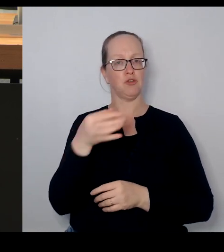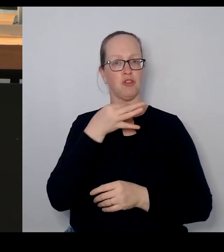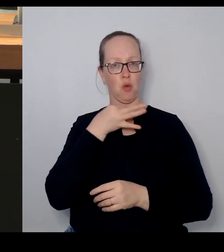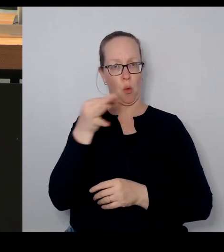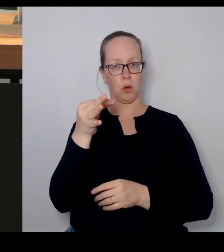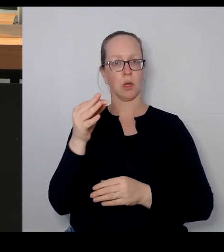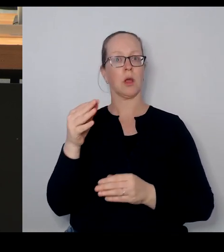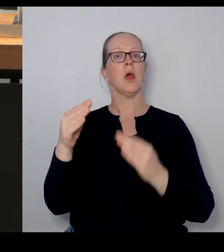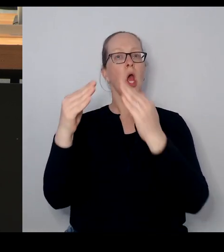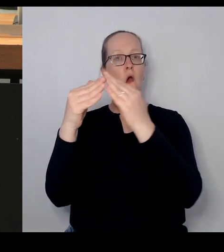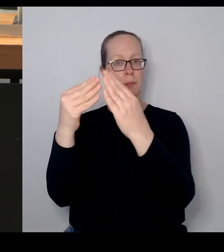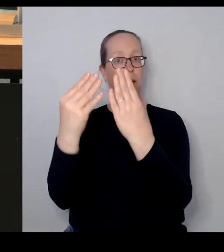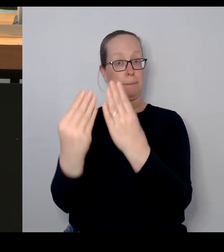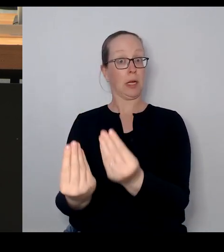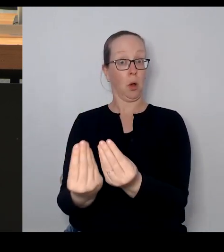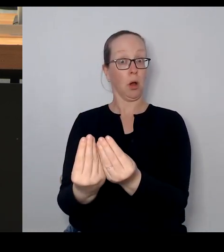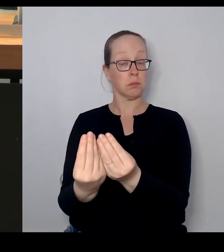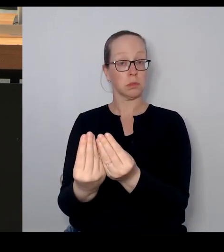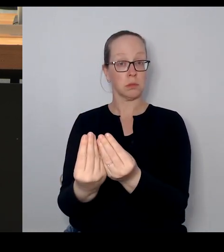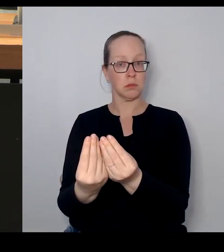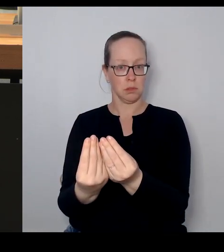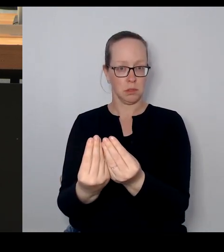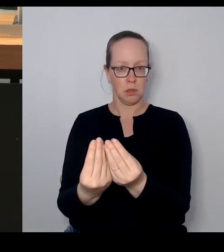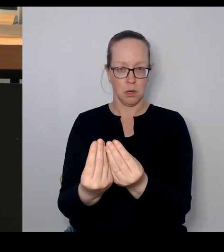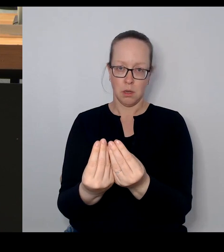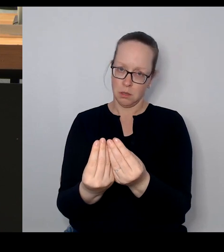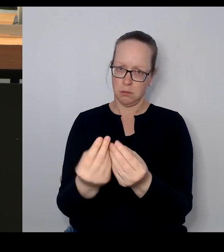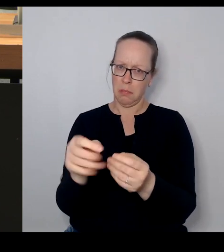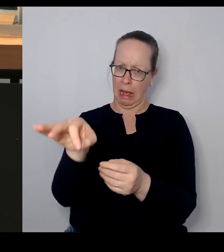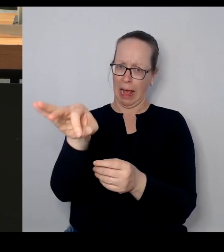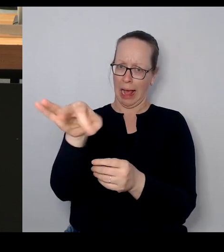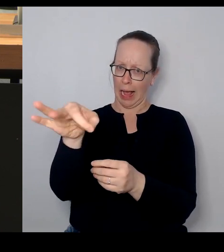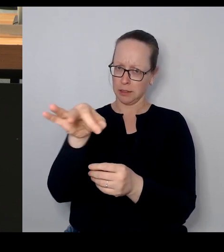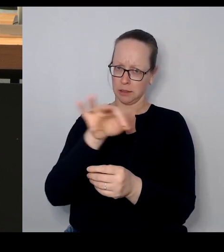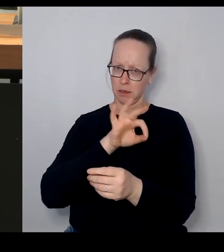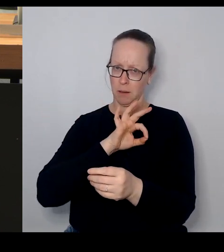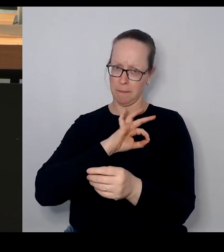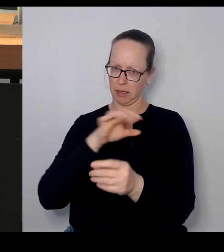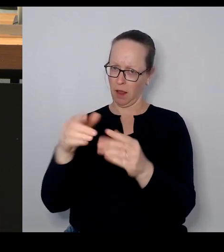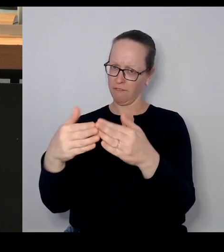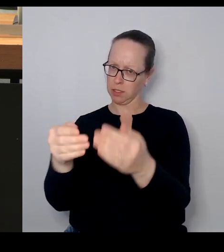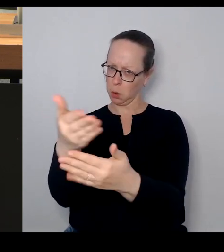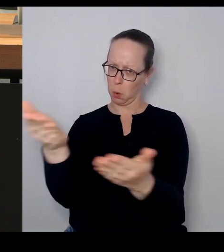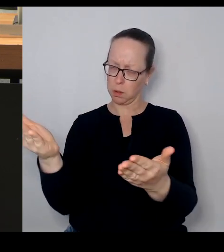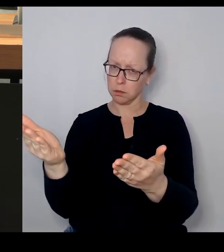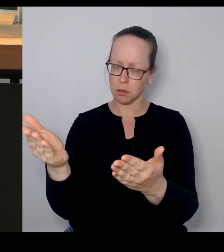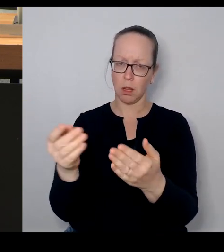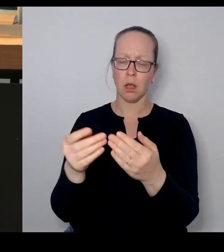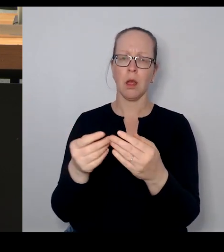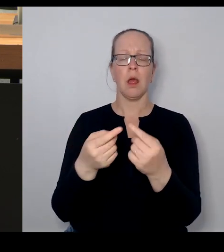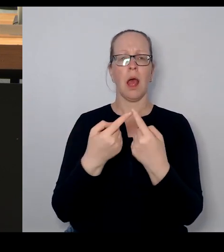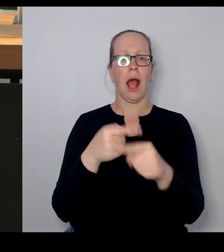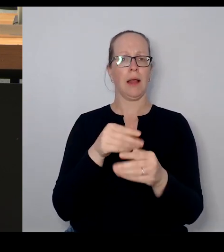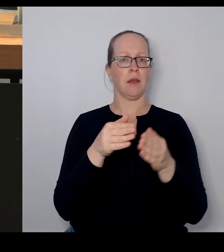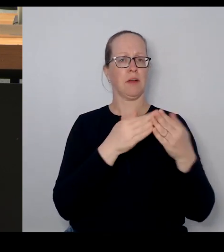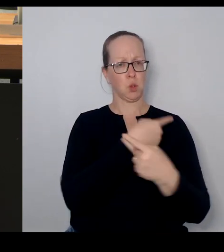hier in diesem Saal. Dass alle anderen sagen Nein, wir müssen helfen, wenn Menschen hierher kommen und egal, was die für einen Status haben, erst mal die müssen